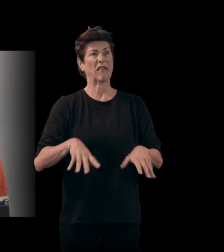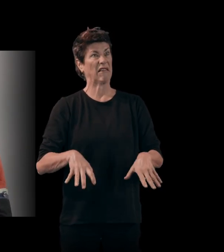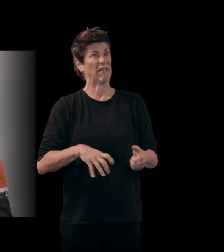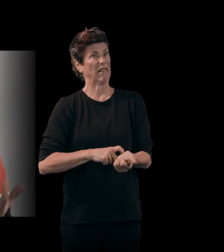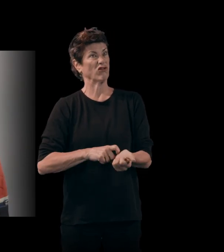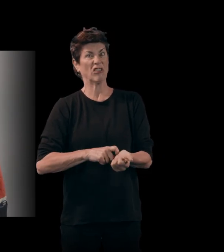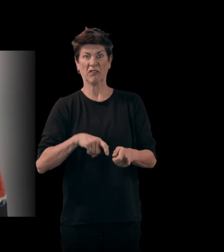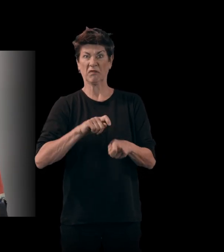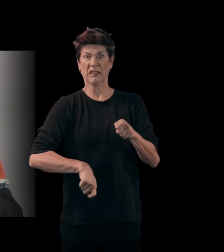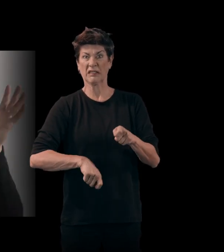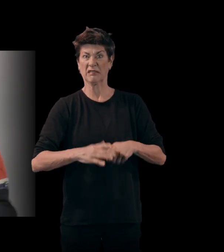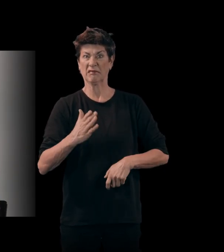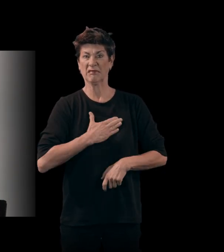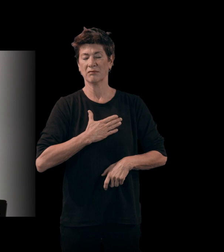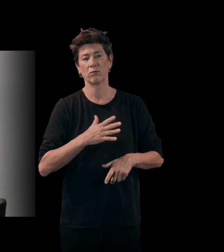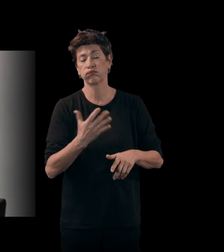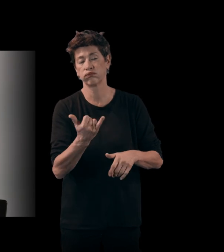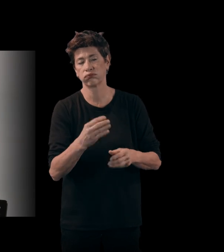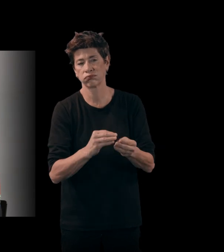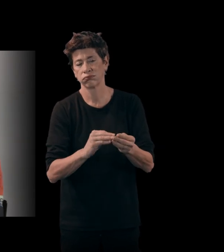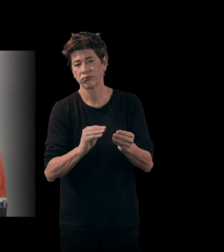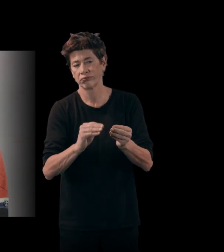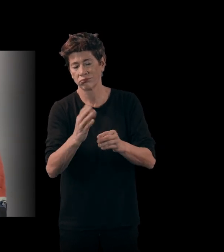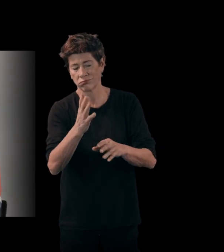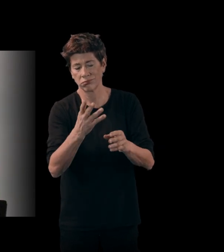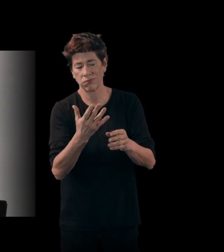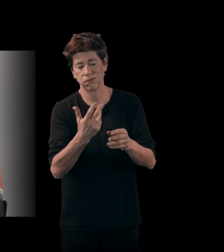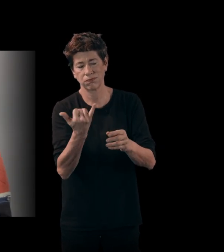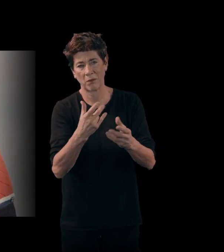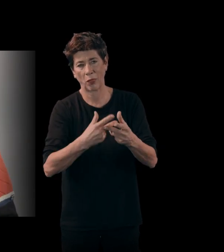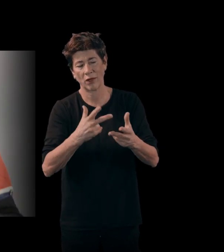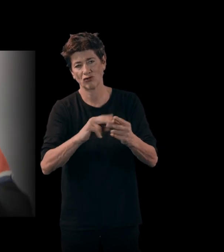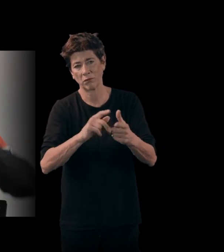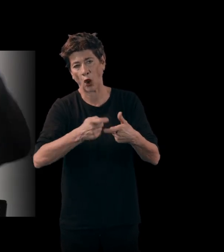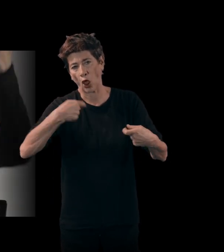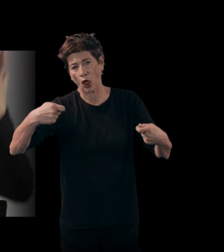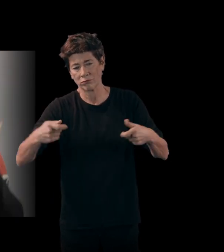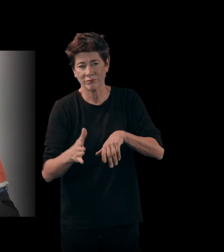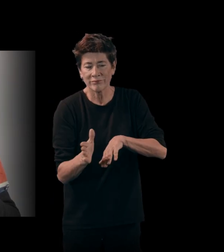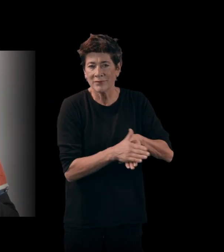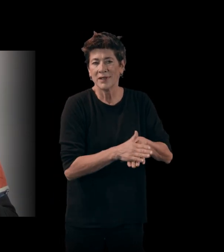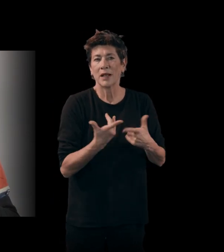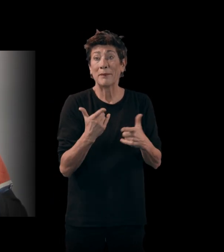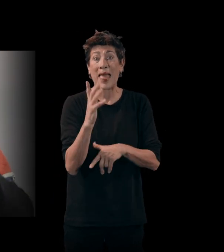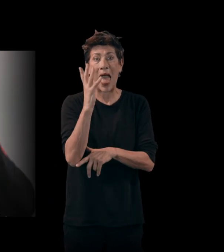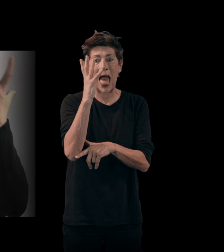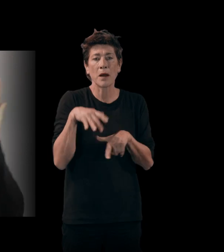je ne vous fais pas le tableau. Il y avait ces racines et l’arbre cherche à aller le plus loin possible,